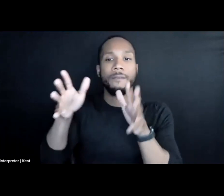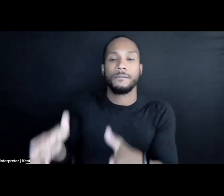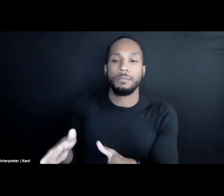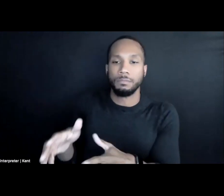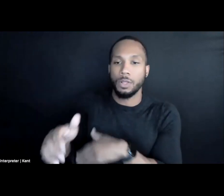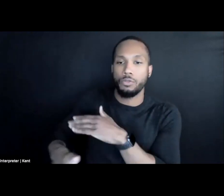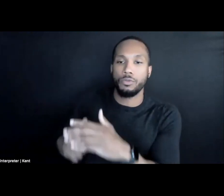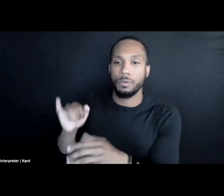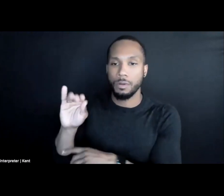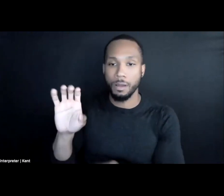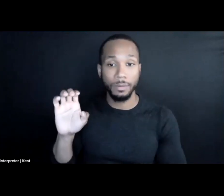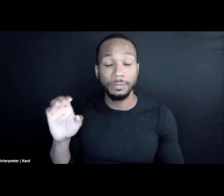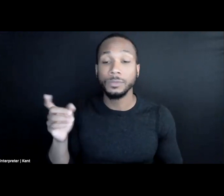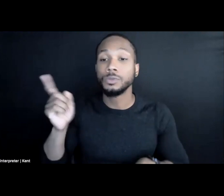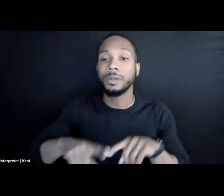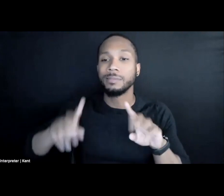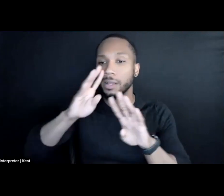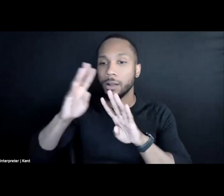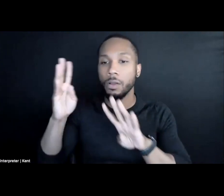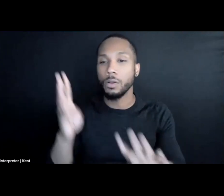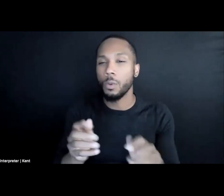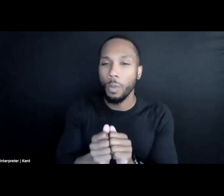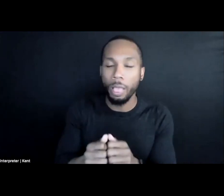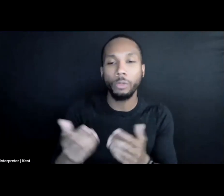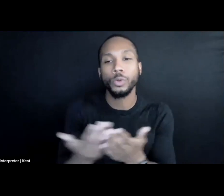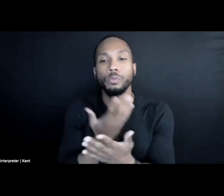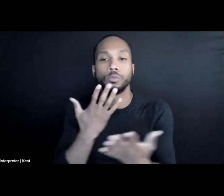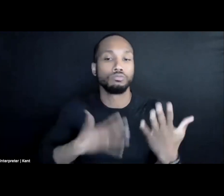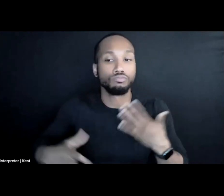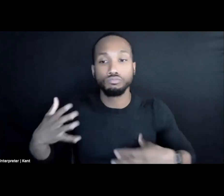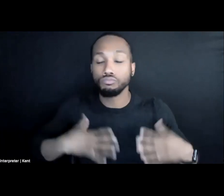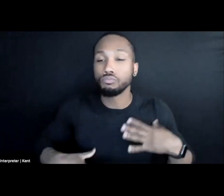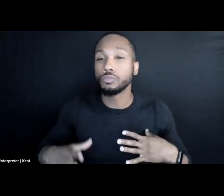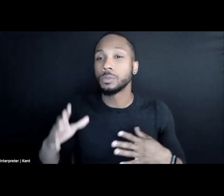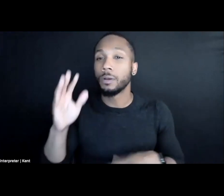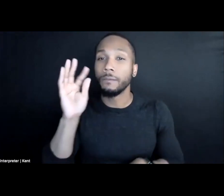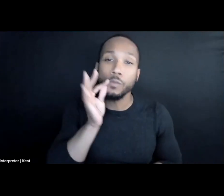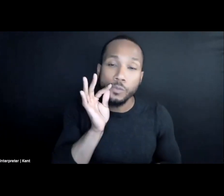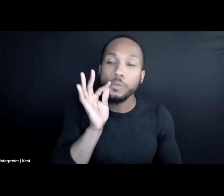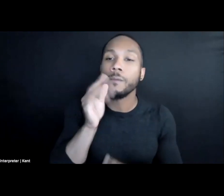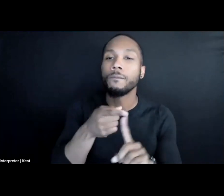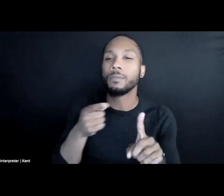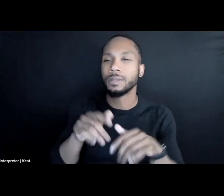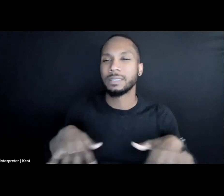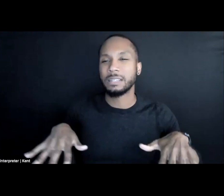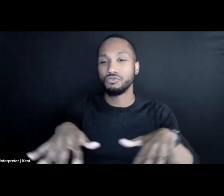no poder ignorarlos con tu ropa nueva, o las frutas de la estación.